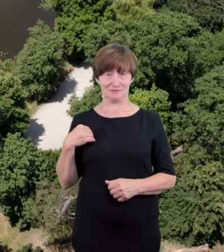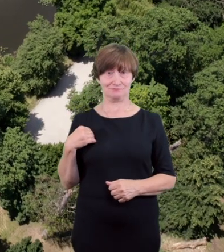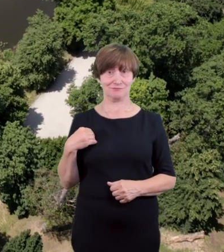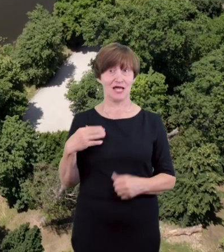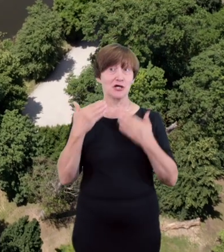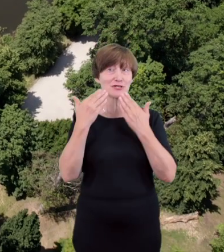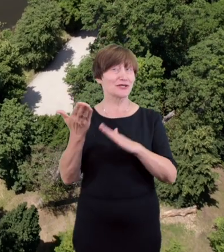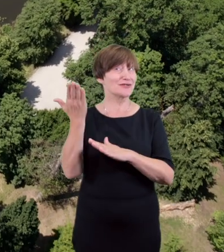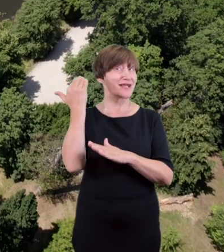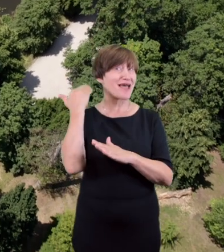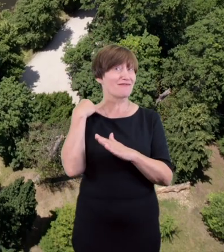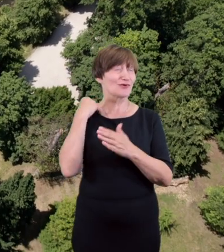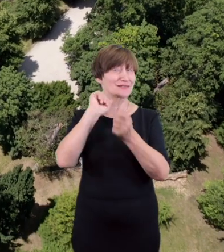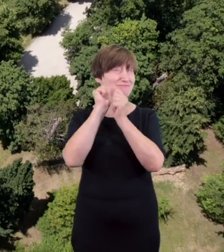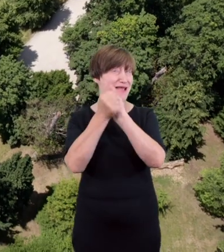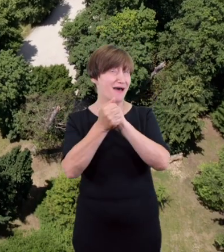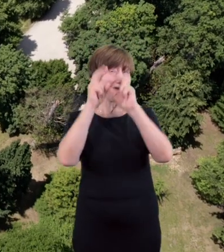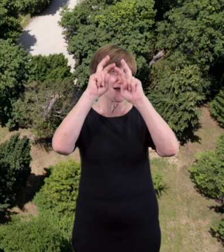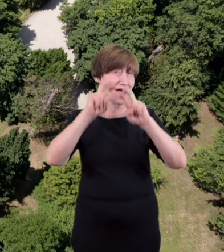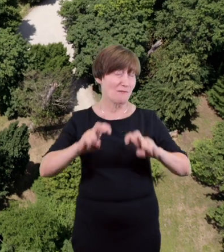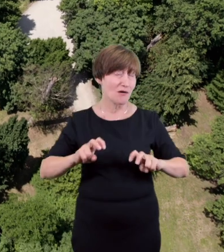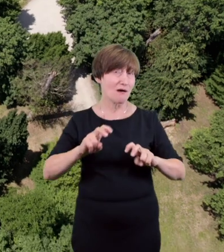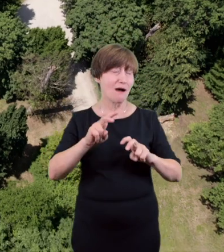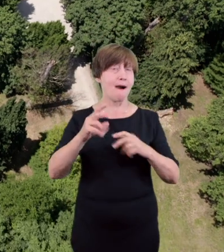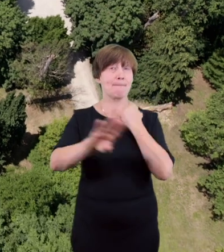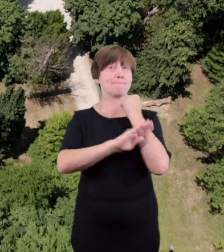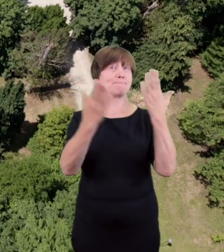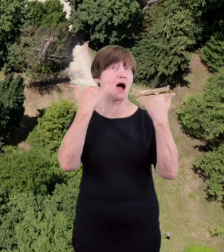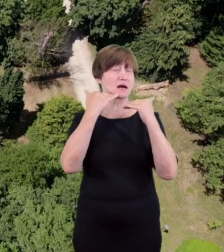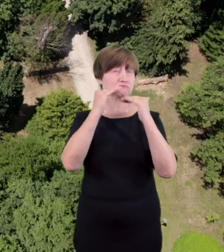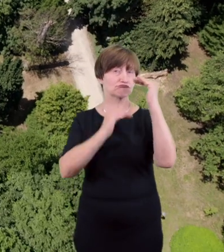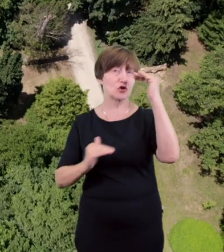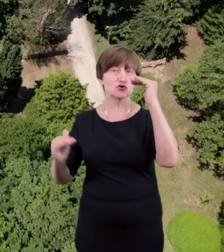Dzięki niedawnej przebudowie Park został dostosowany do zmieniających się potrzeb